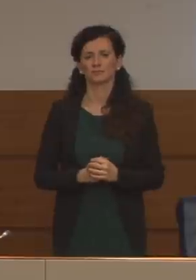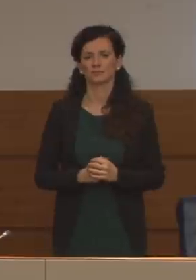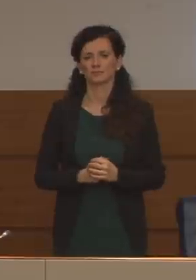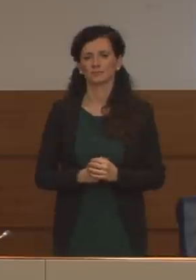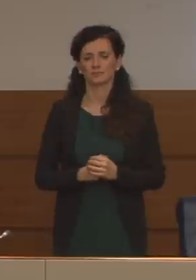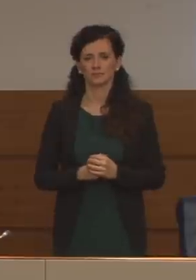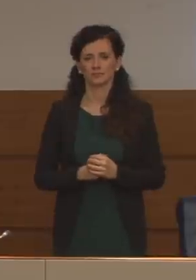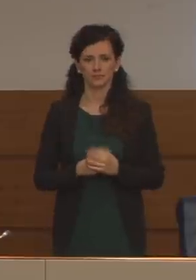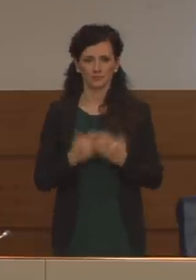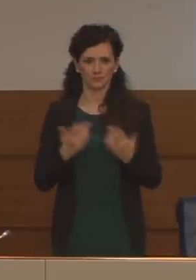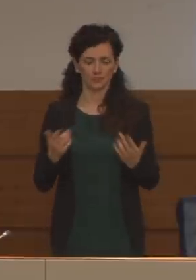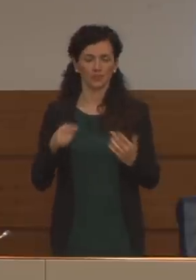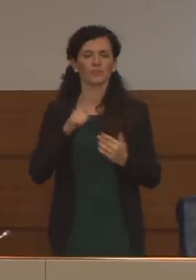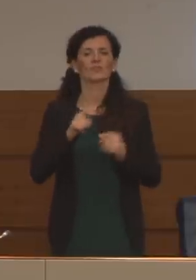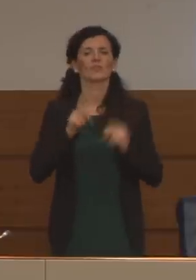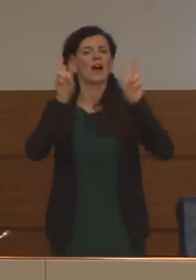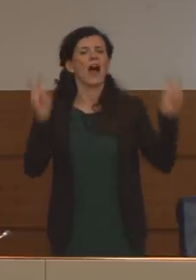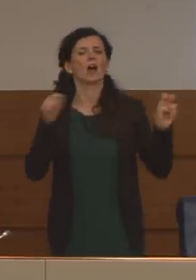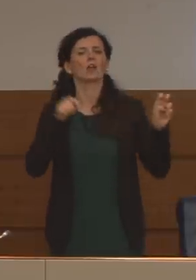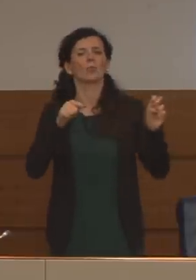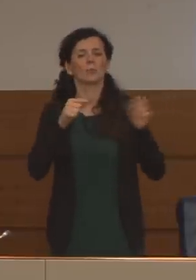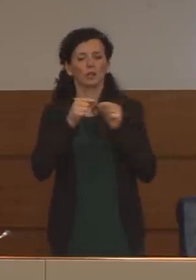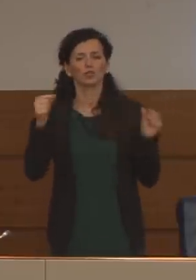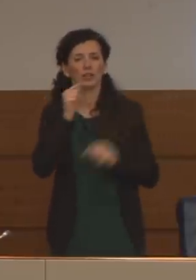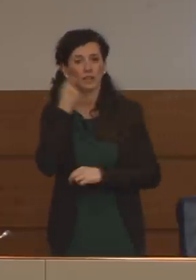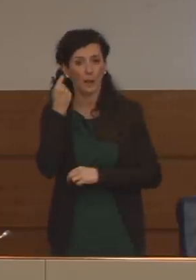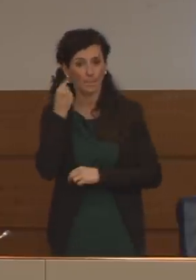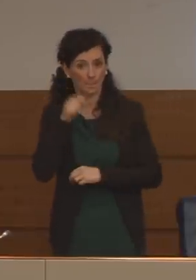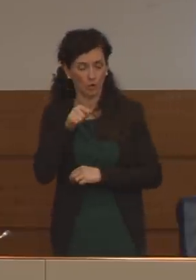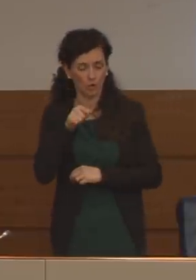Per quanto riguarda il tema dei tamponi